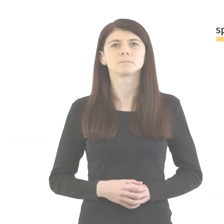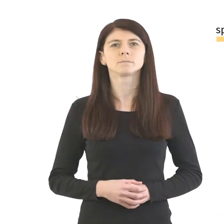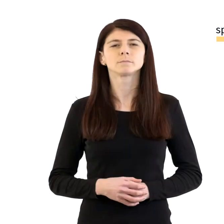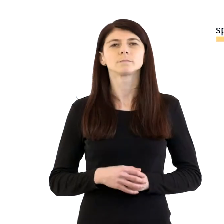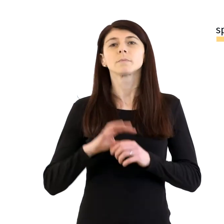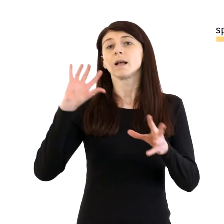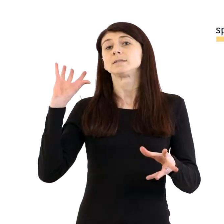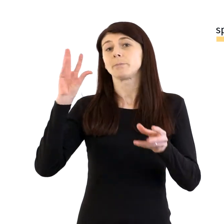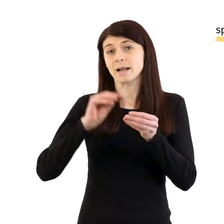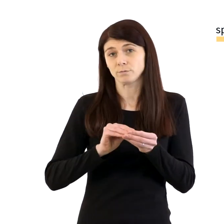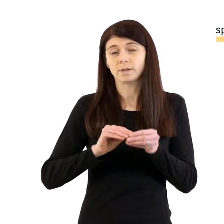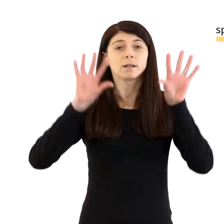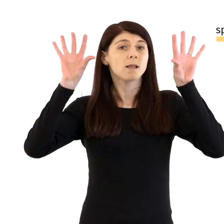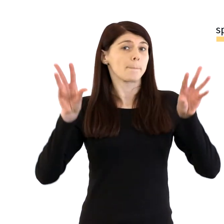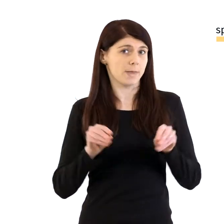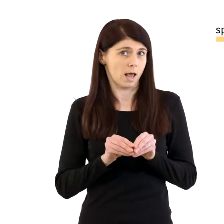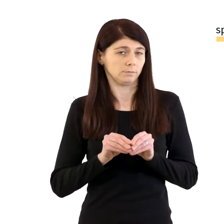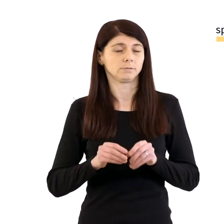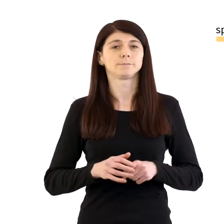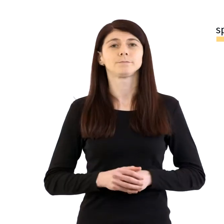Sprawozdanie i bilans